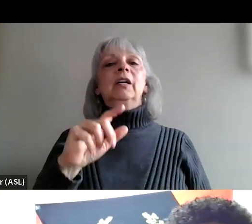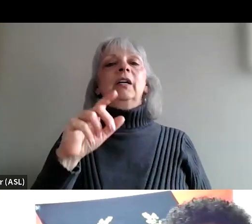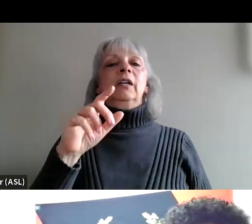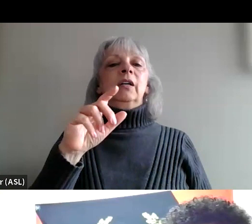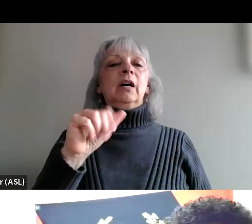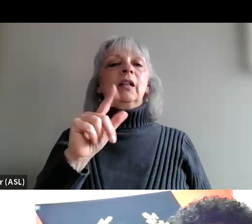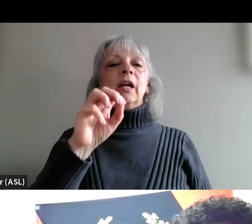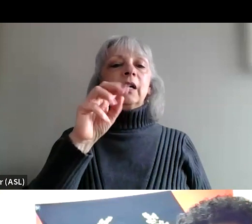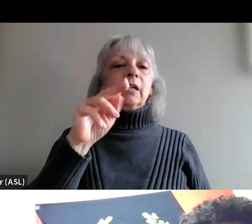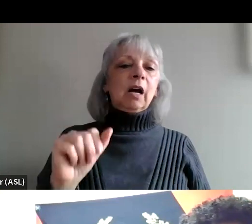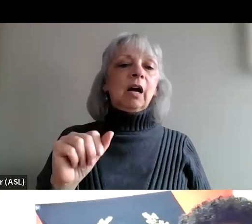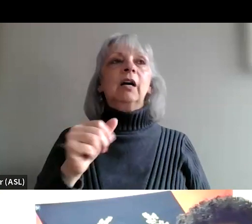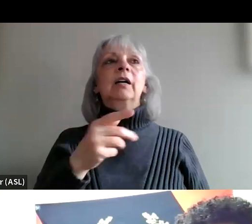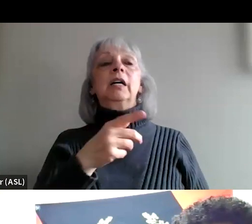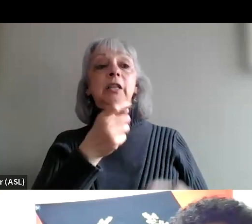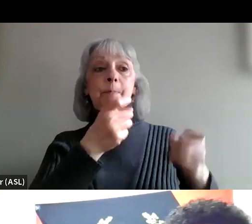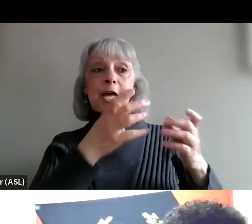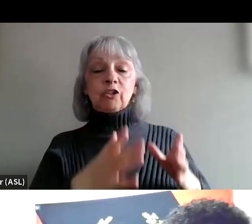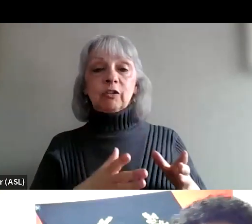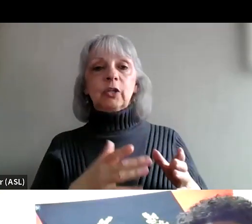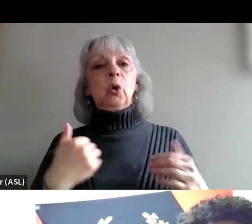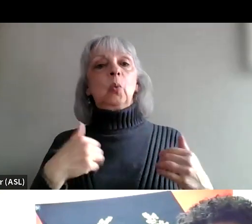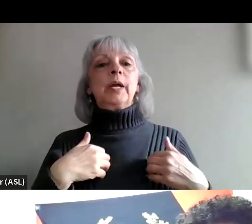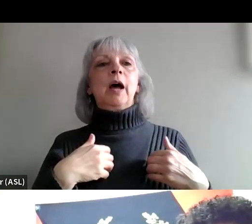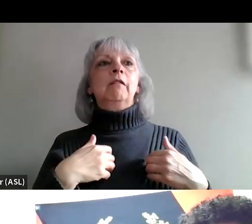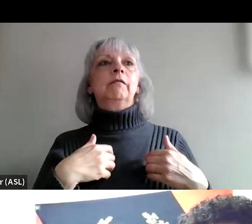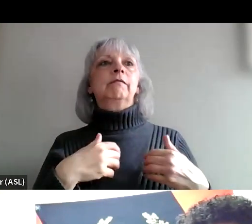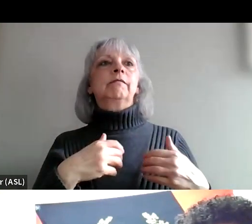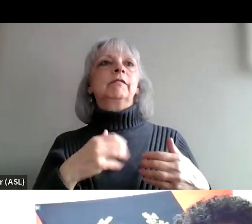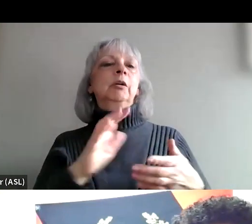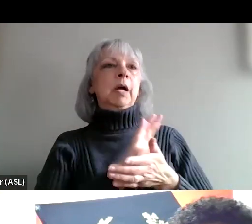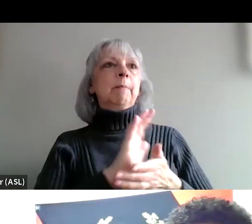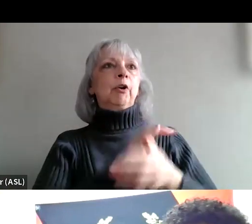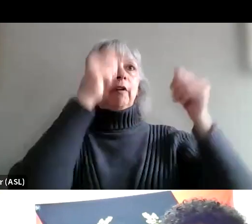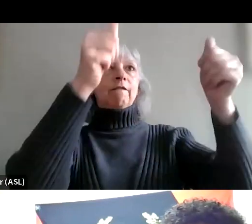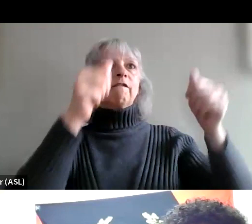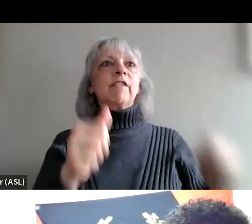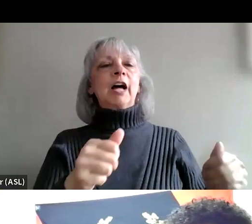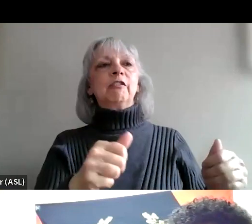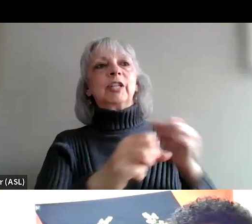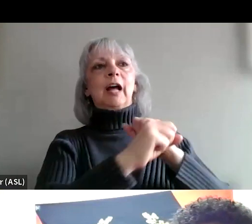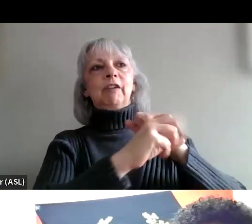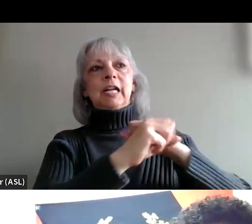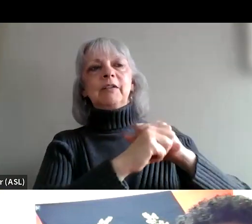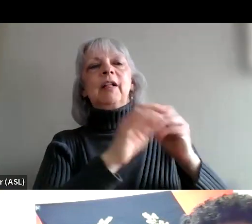hemos podido repartir volantes y cosas así, lo que nos ha ayudado a difundir el programa.